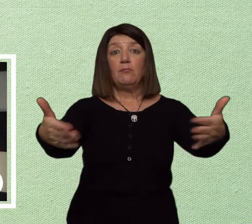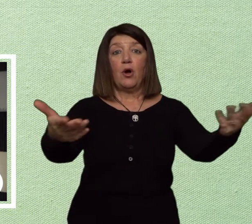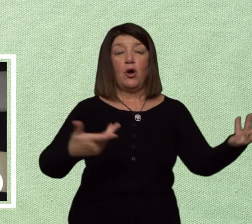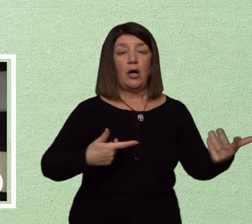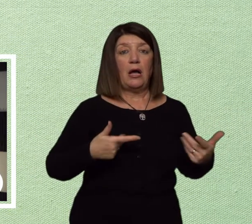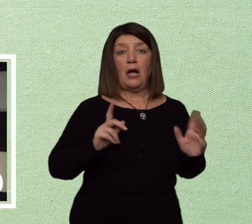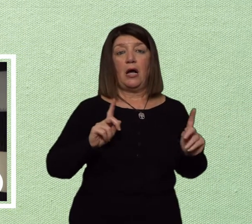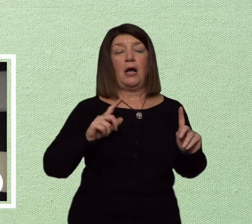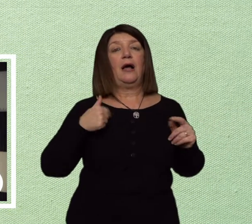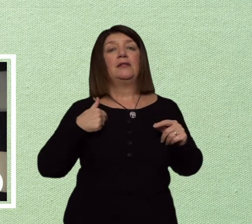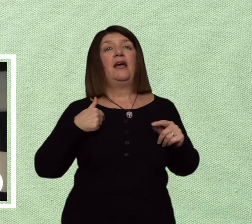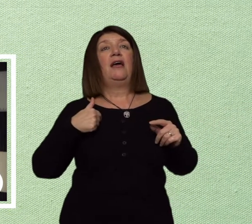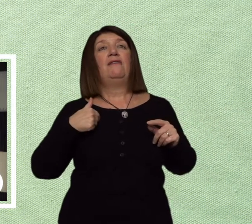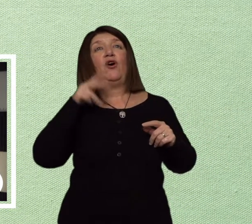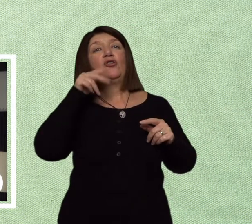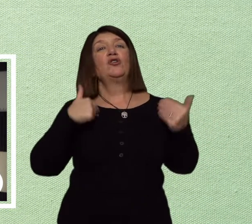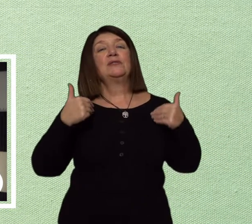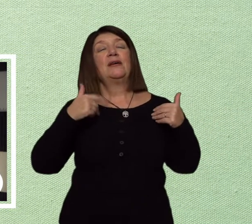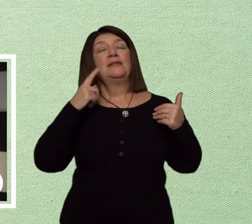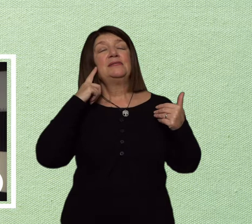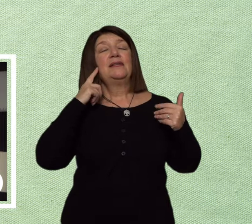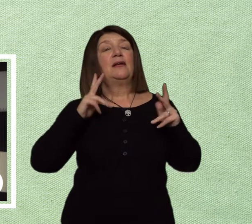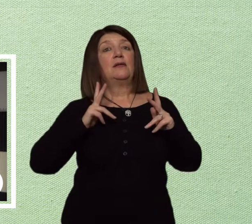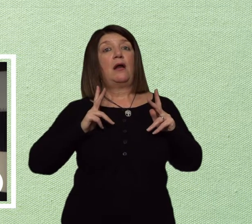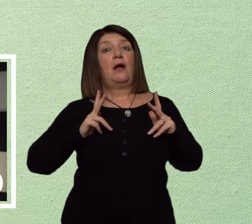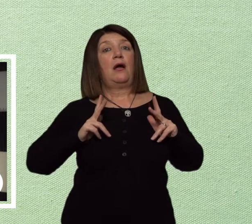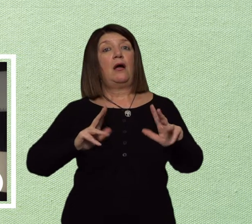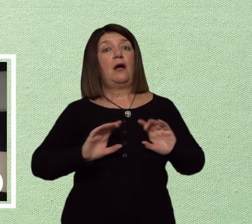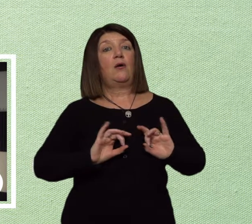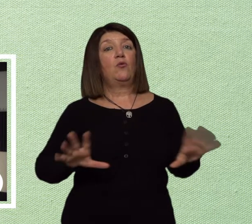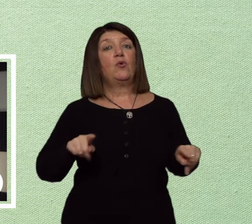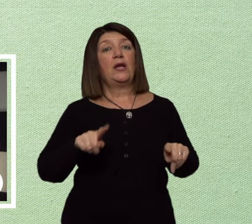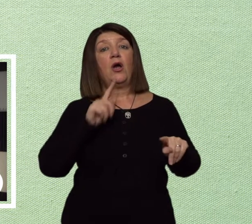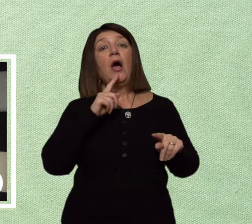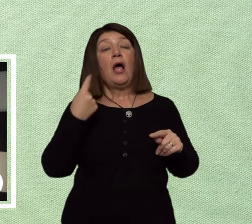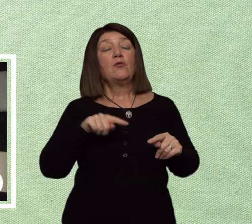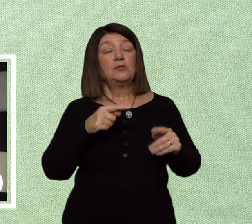Questo è molto importante e per quanto riguarda invece l'approccio con pazienti con disabilità